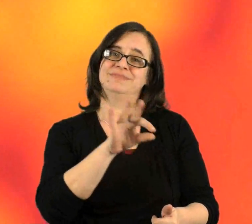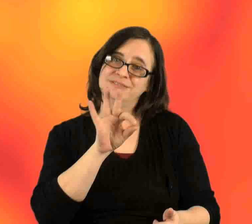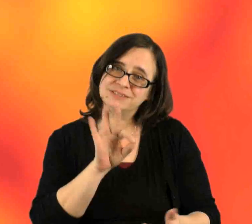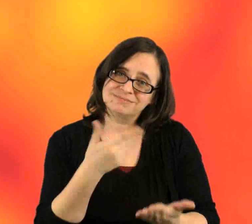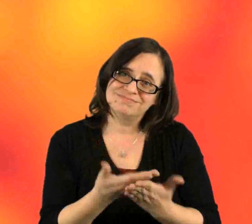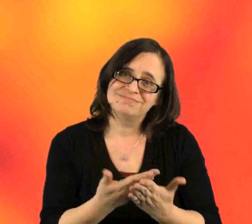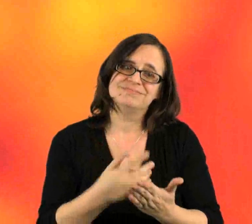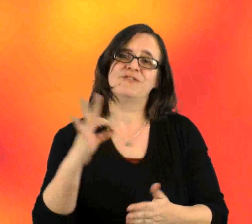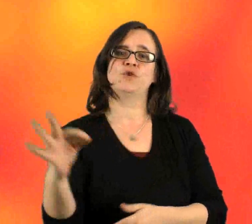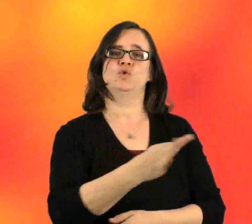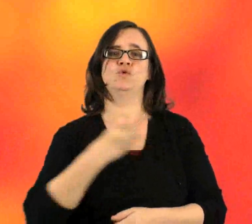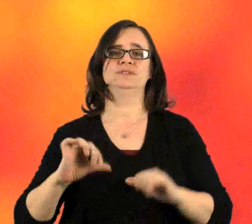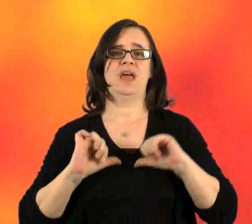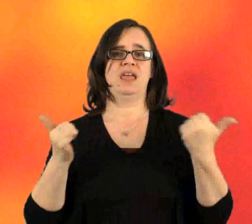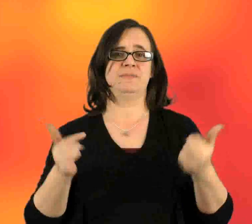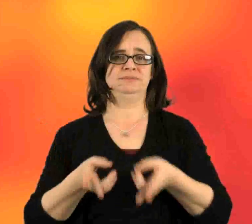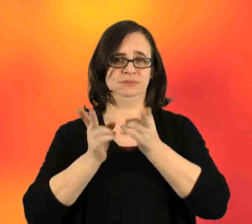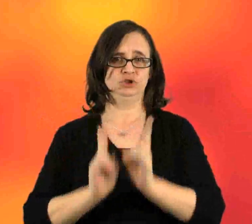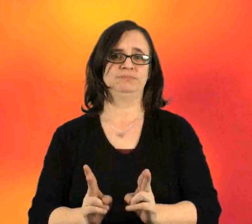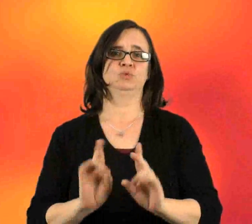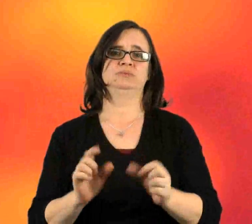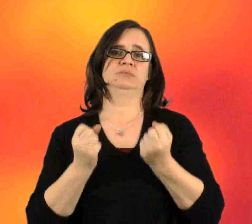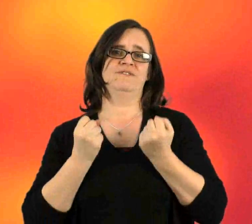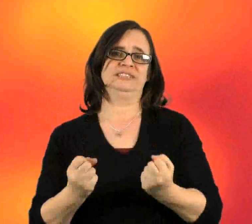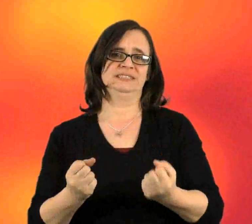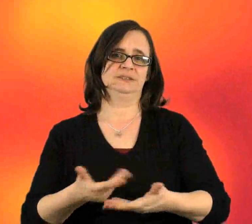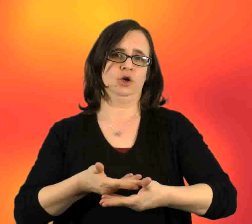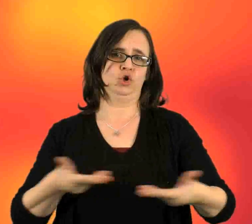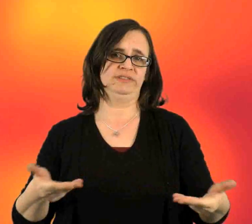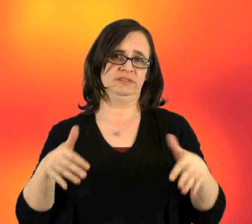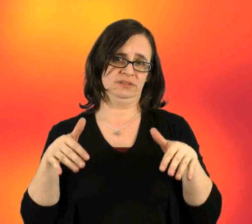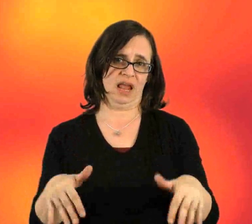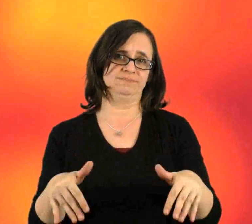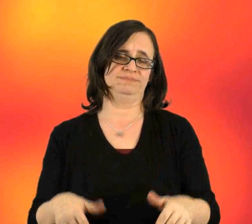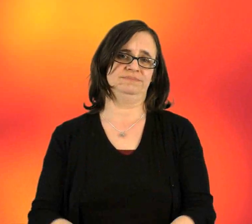Dann ist das für uns eine feste und gute Lebens-Grundlage